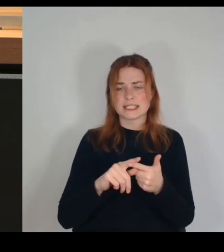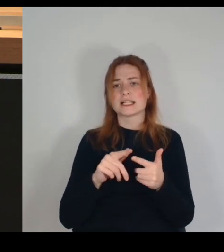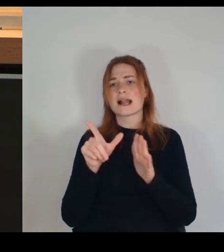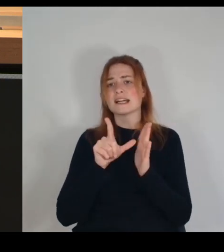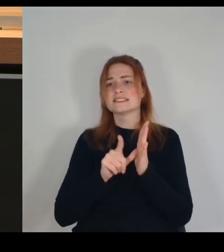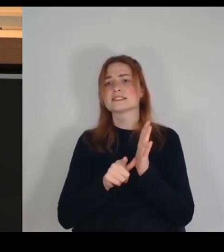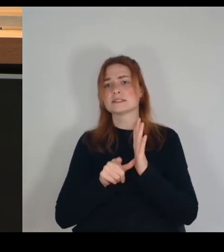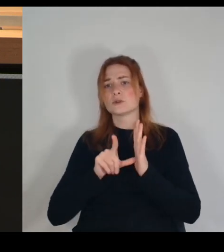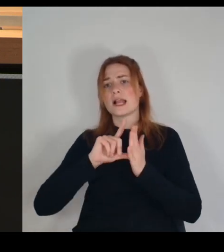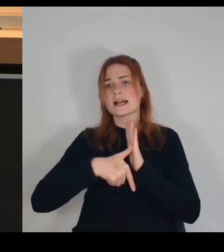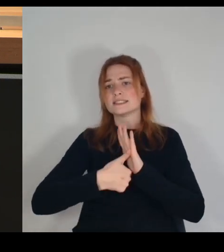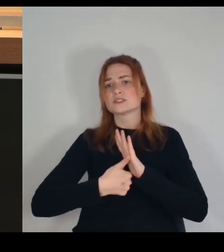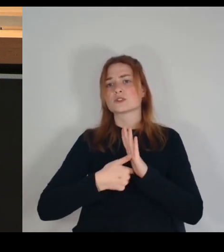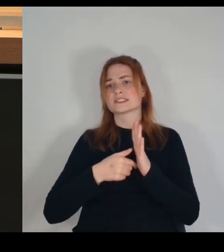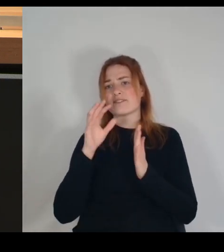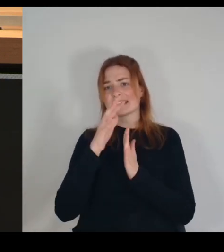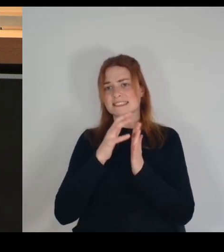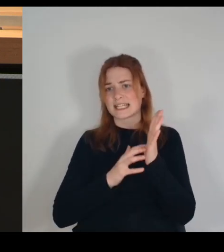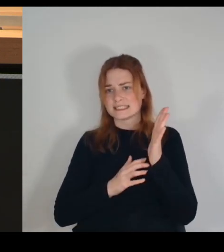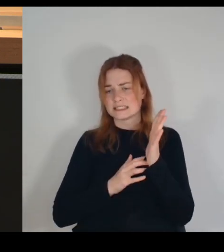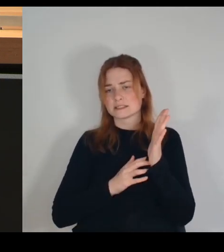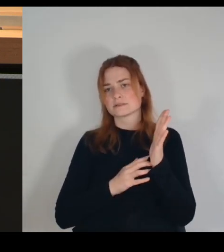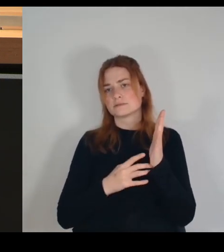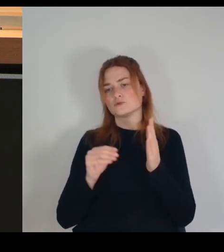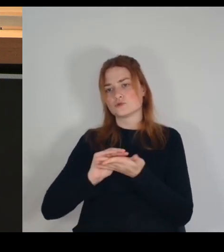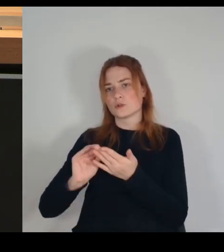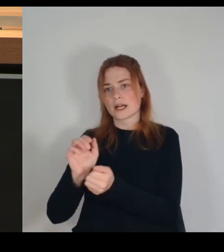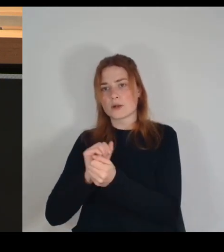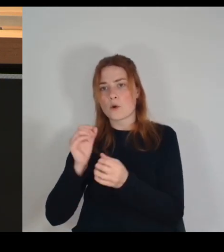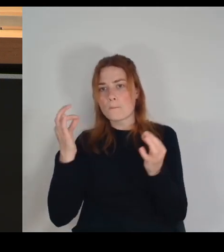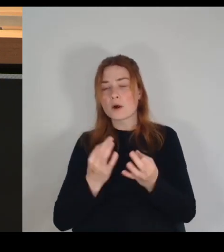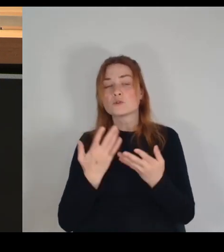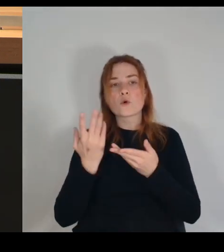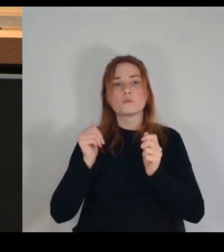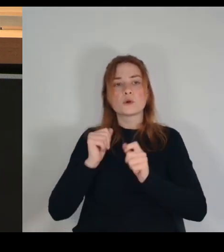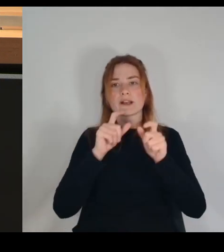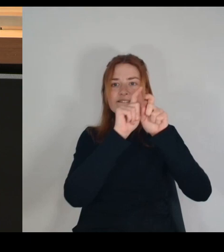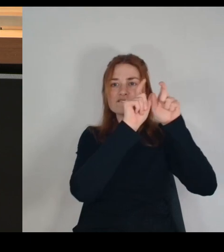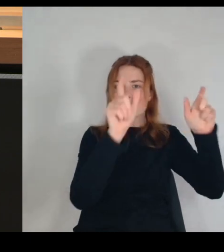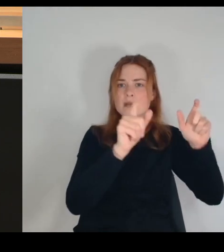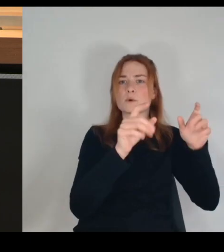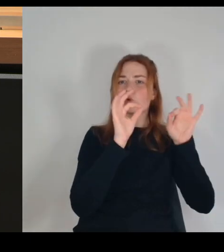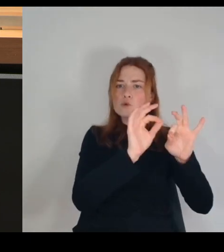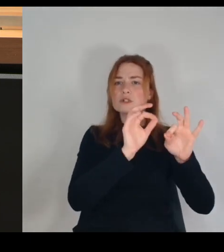Firmen an, die gerne und zuverlässig dafür arbeiten und unsere Schulen sauber halten. Und dafür braucht es keine